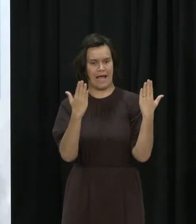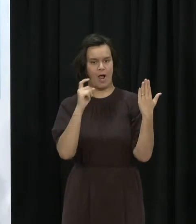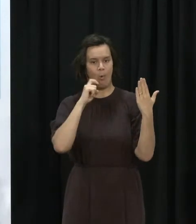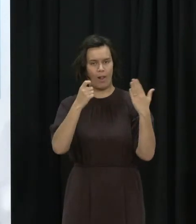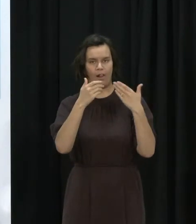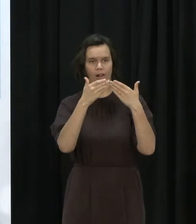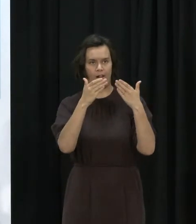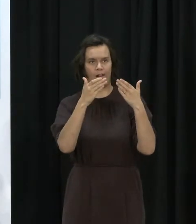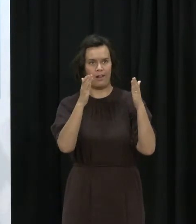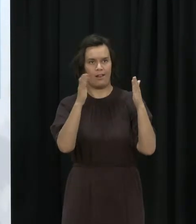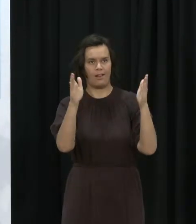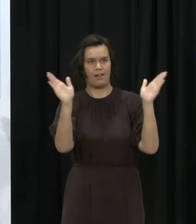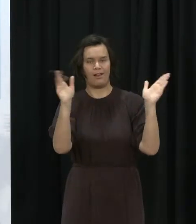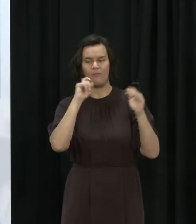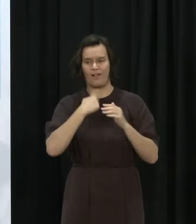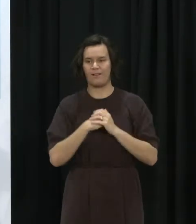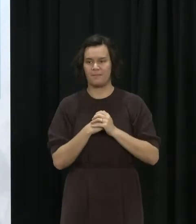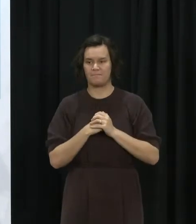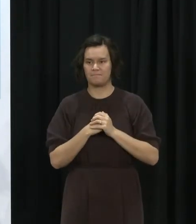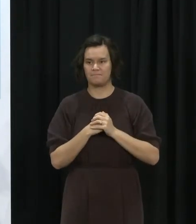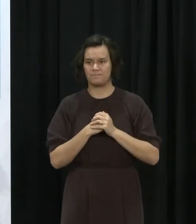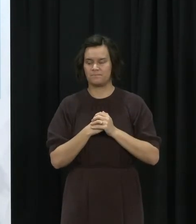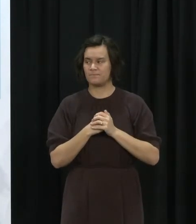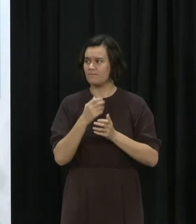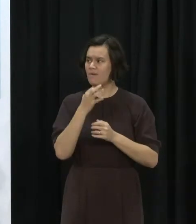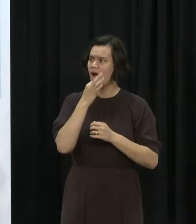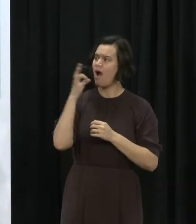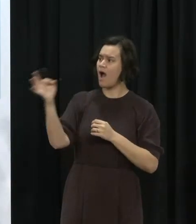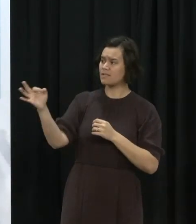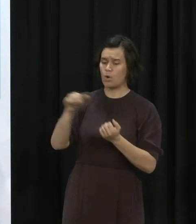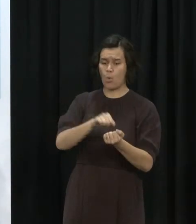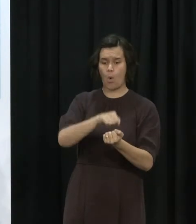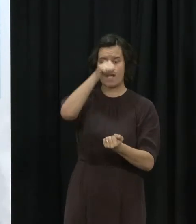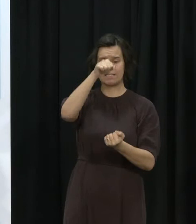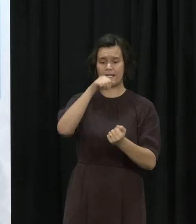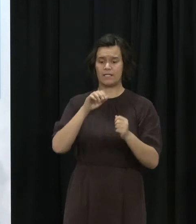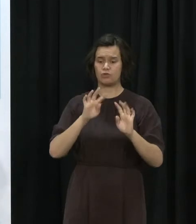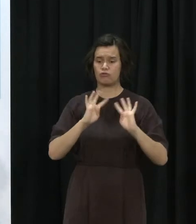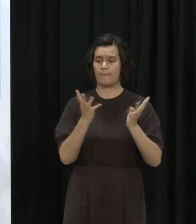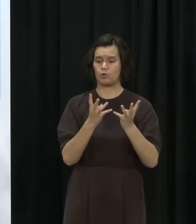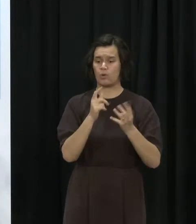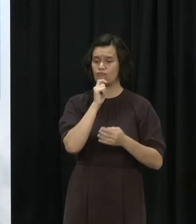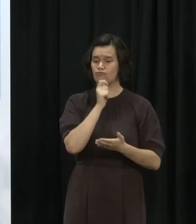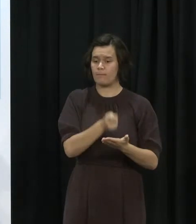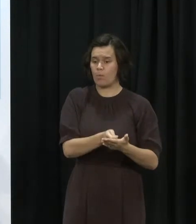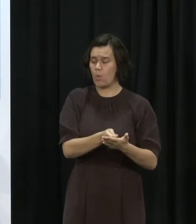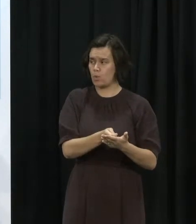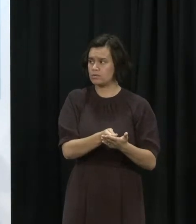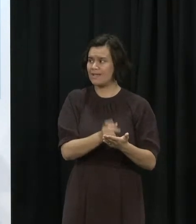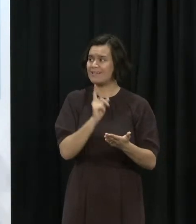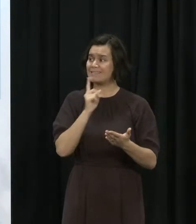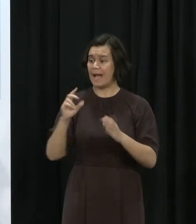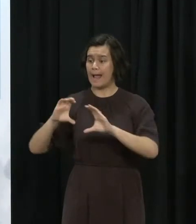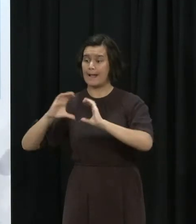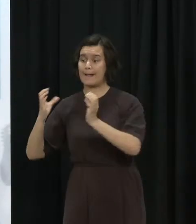taea e matou te haere noa ki te taha ano o te rohe, kare au e mohio ahea tera. Ko te mea pea ka whai ko te huarahi kua